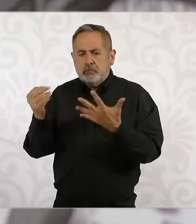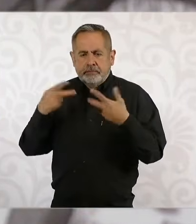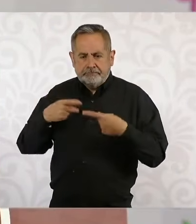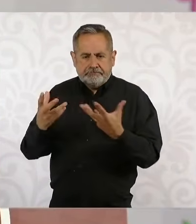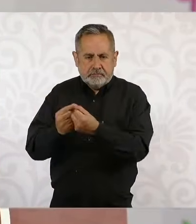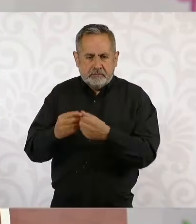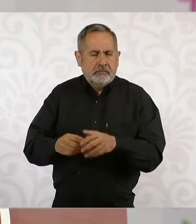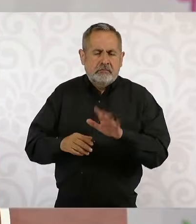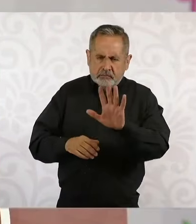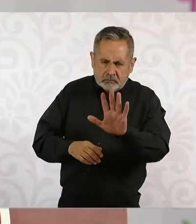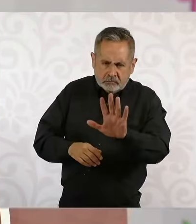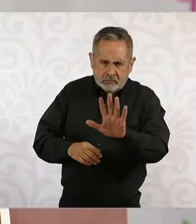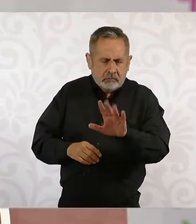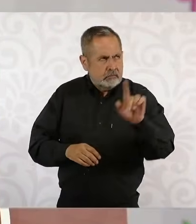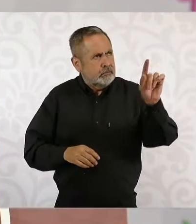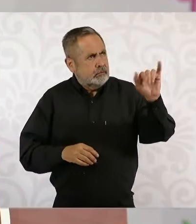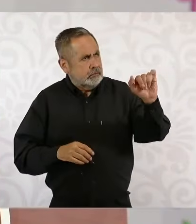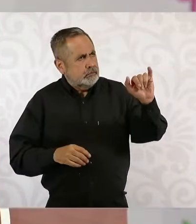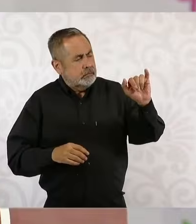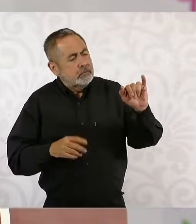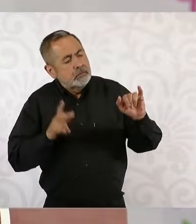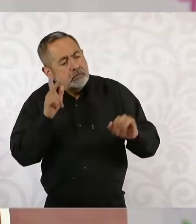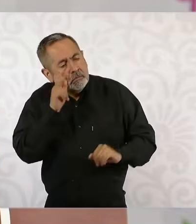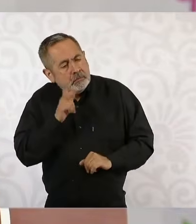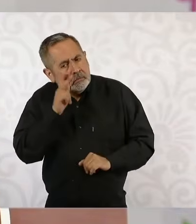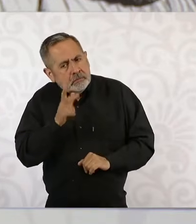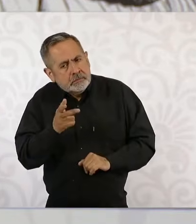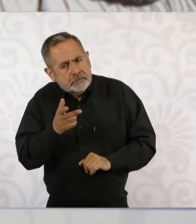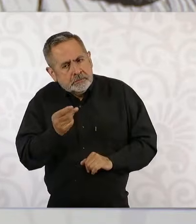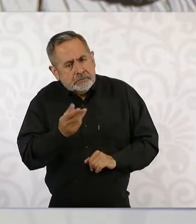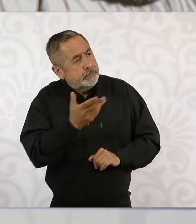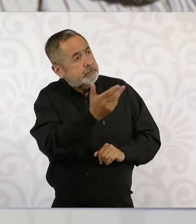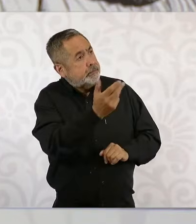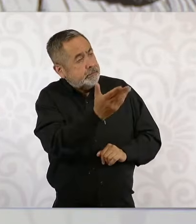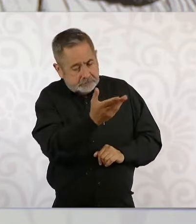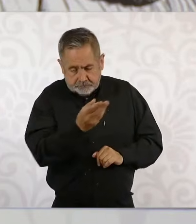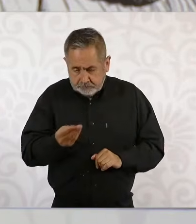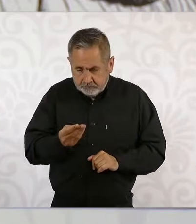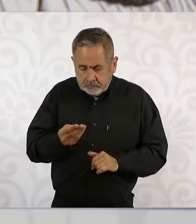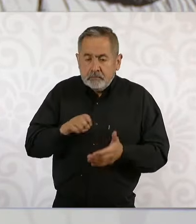pues nosotros lo que actuamos es diciendo pruebas. lo que vivimos en Chihuahua,